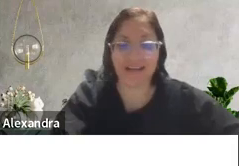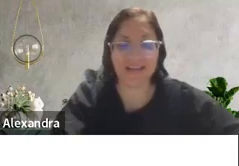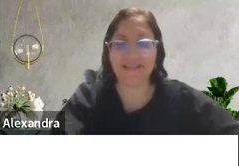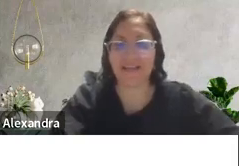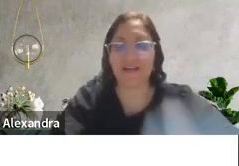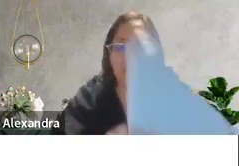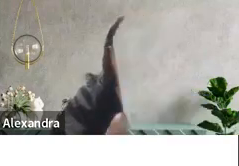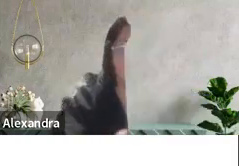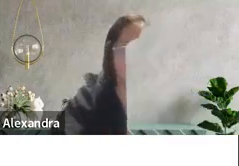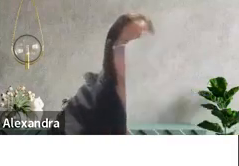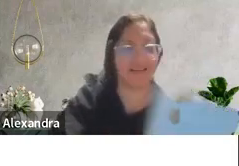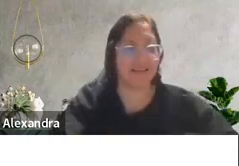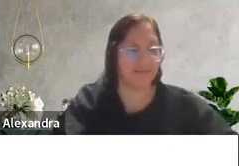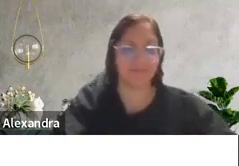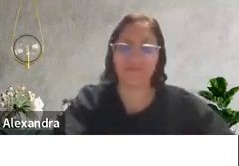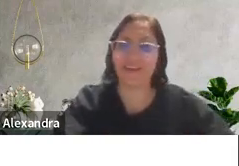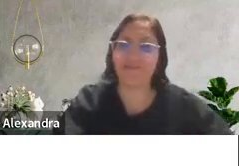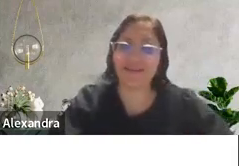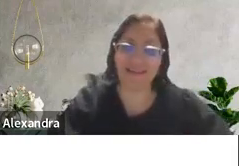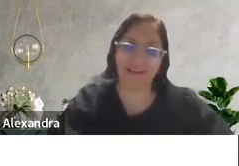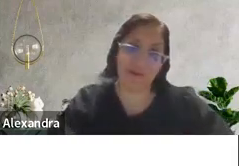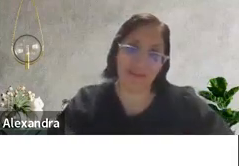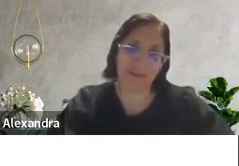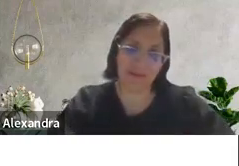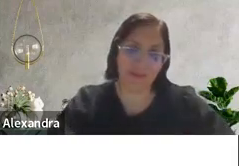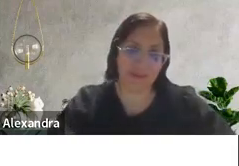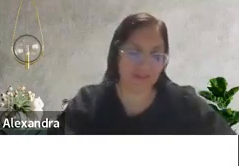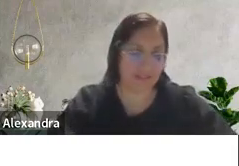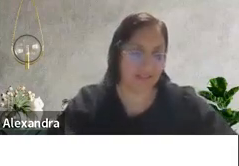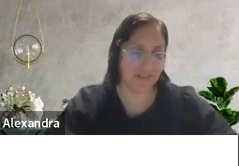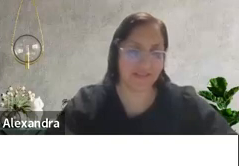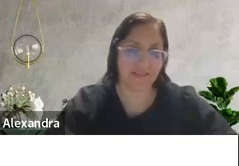Sí, ya. A.